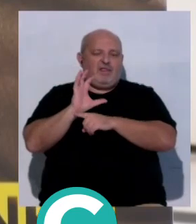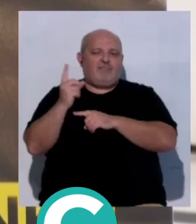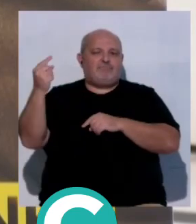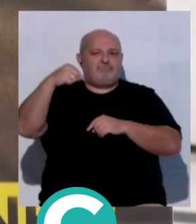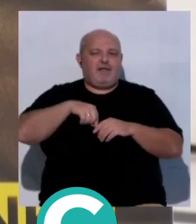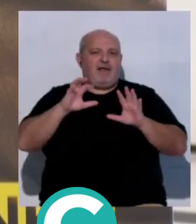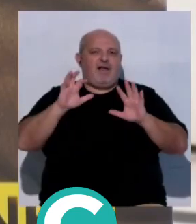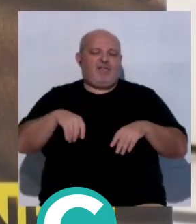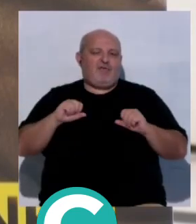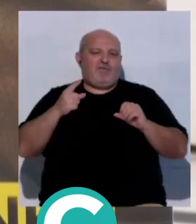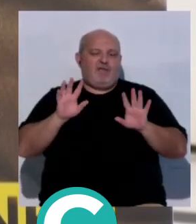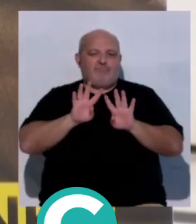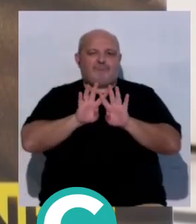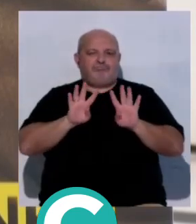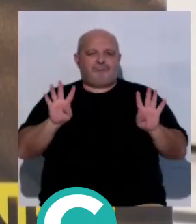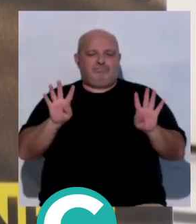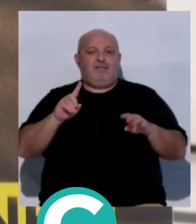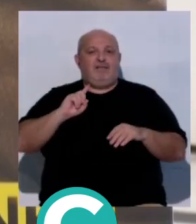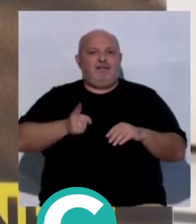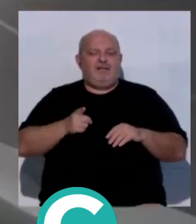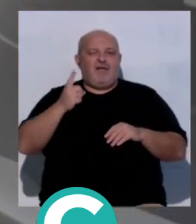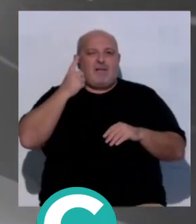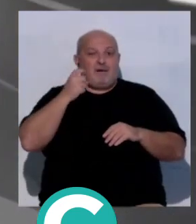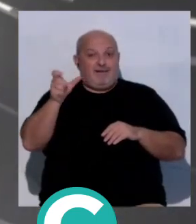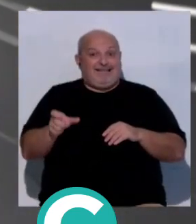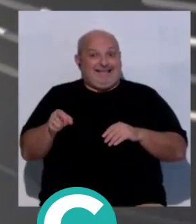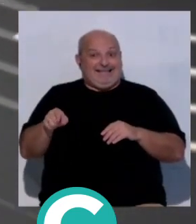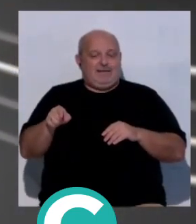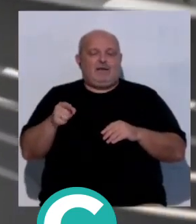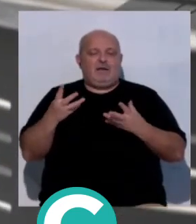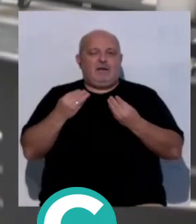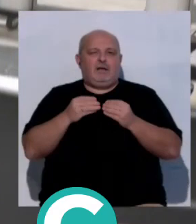presentación oficial así el director almeriense Manuel Martín cuenca acompañado de parte del